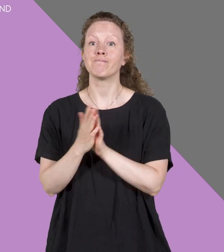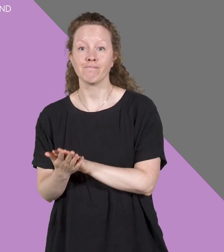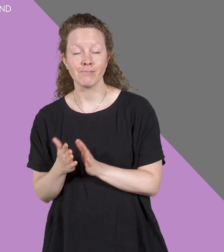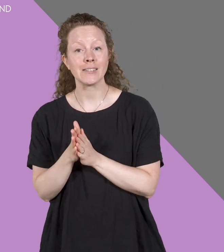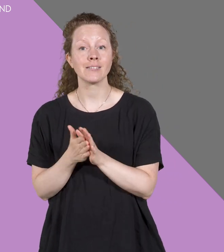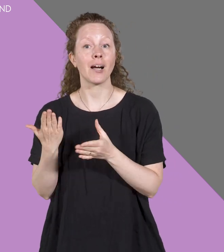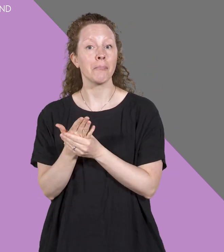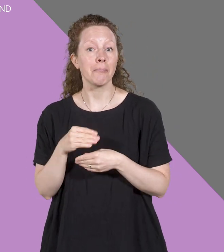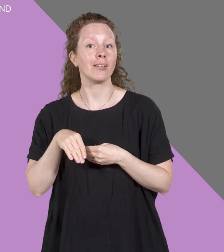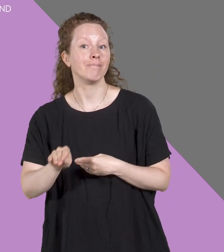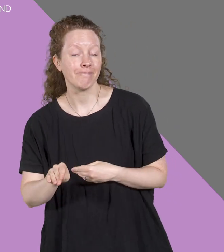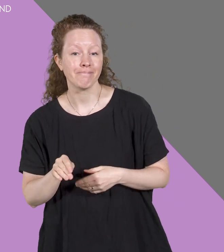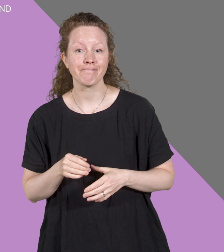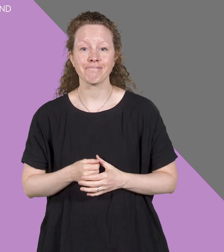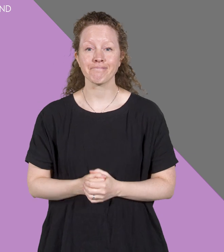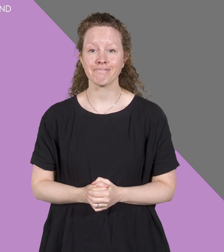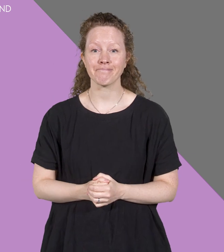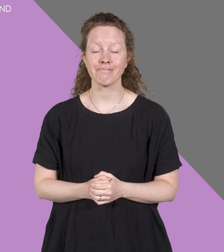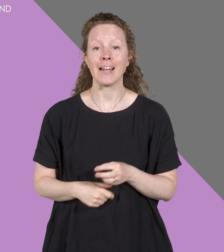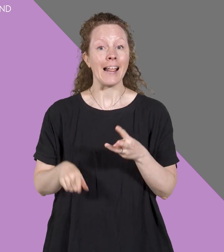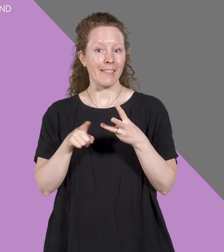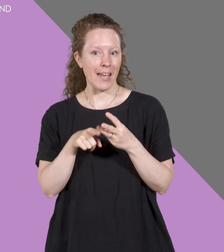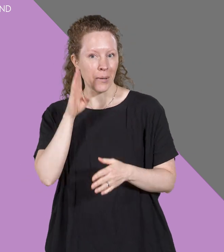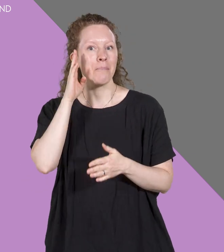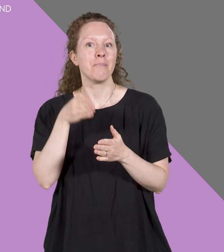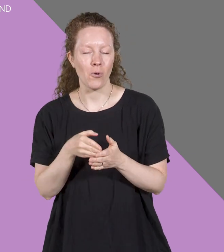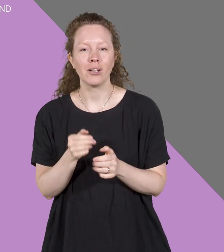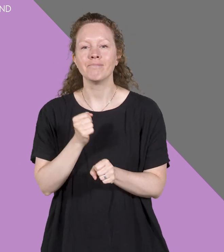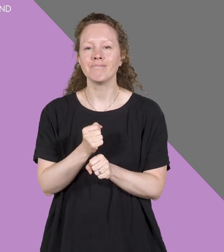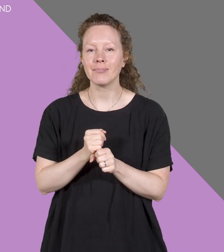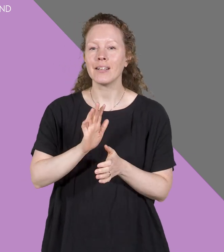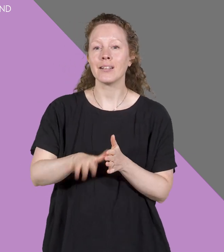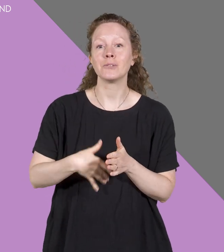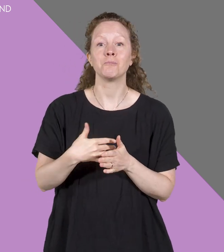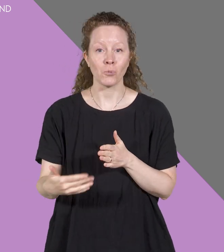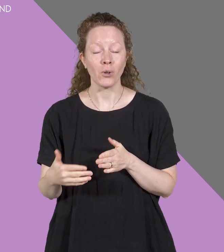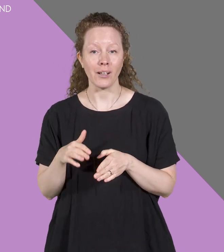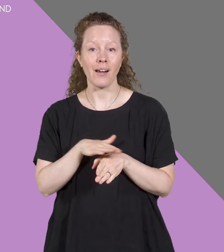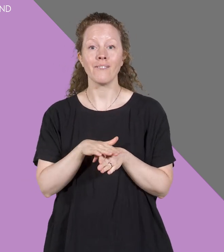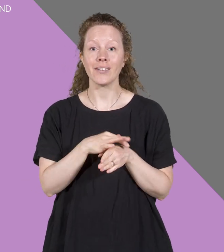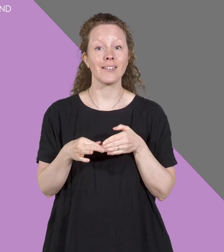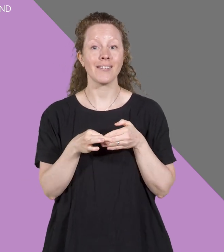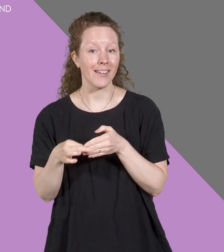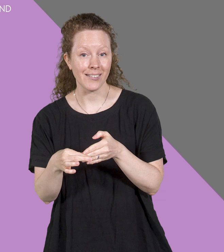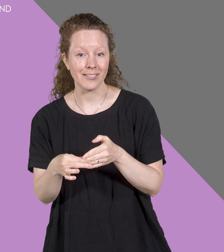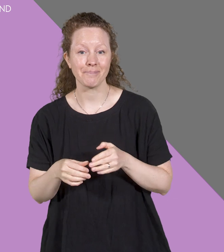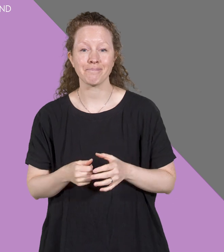korpus- och Signbankvideor. Som tredje målsättning är att göra en teckenspråkig användarguide.